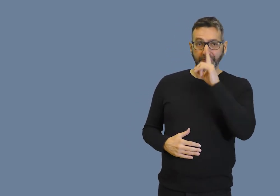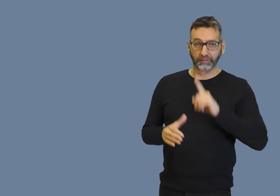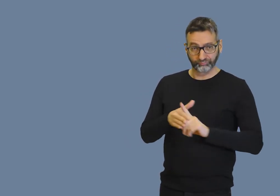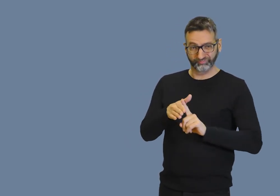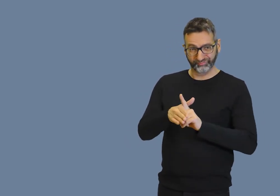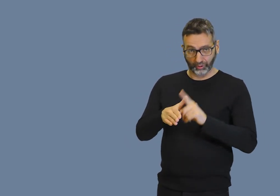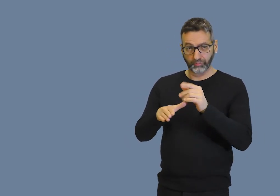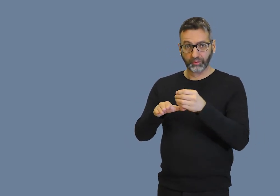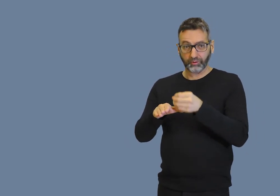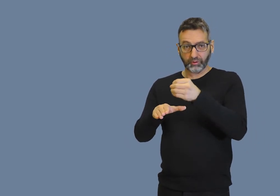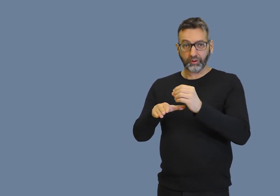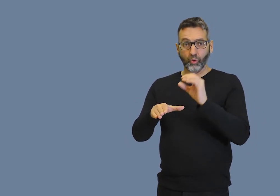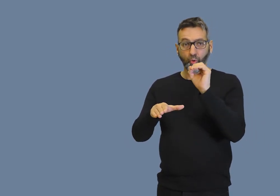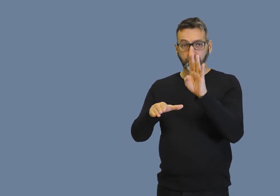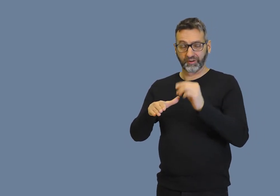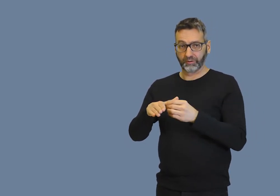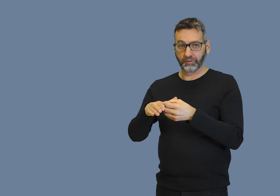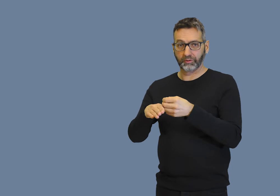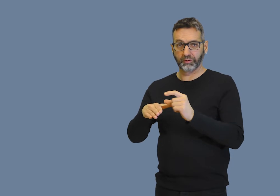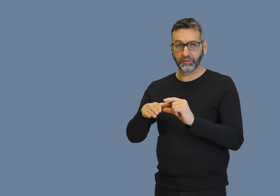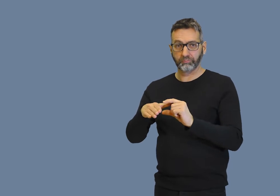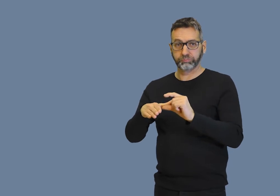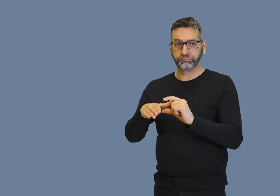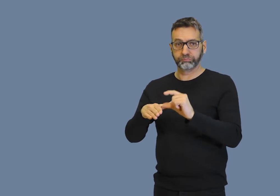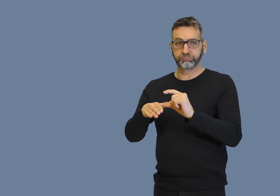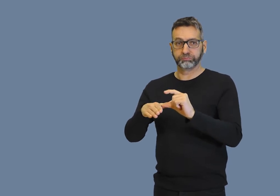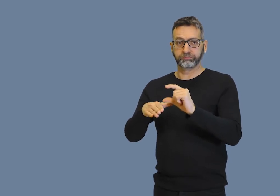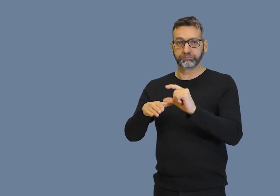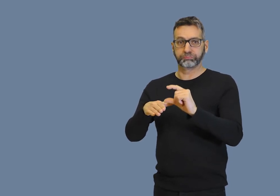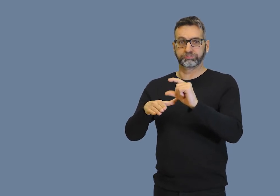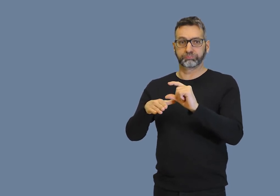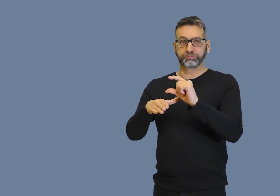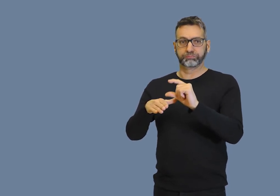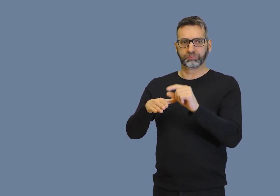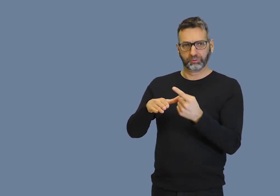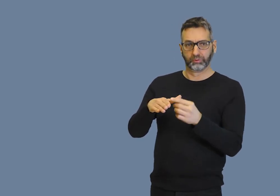Außerdem wird der Tampon beim Sex sehr tief in die Vagina geschoben.